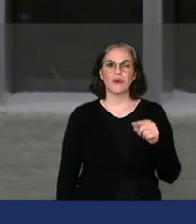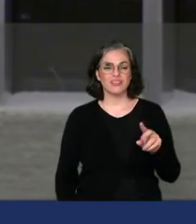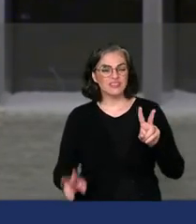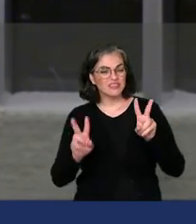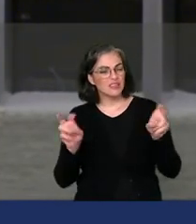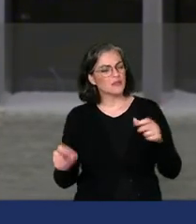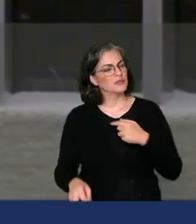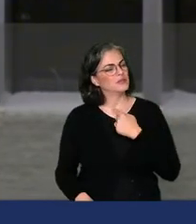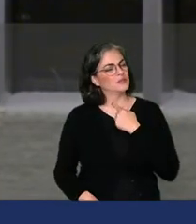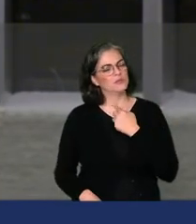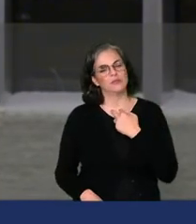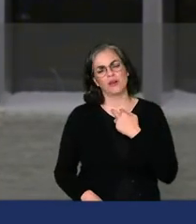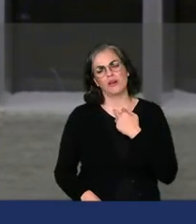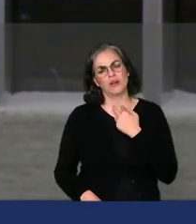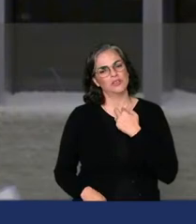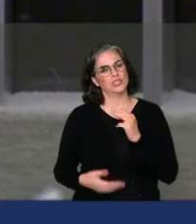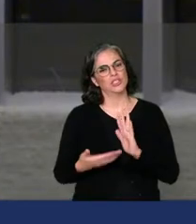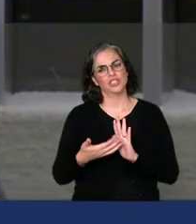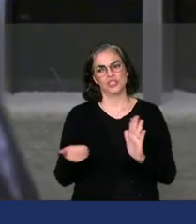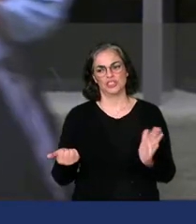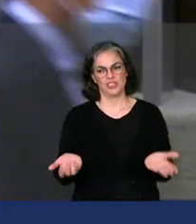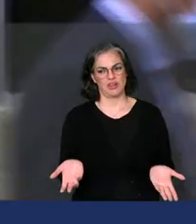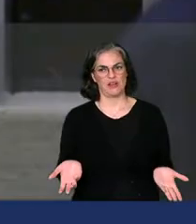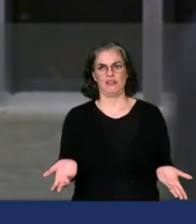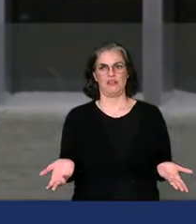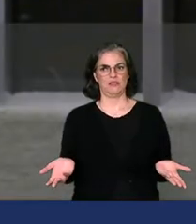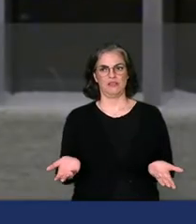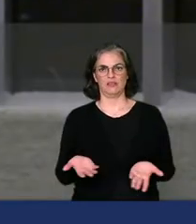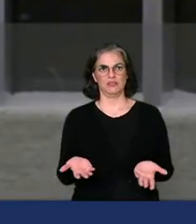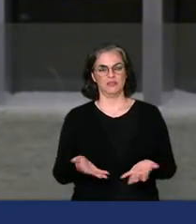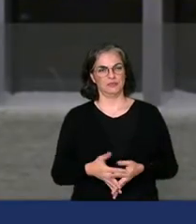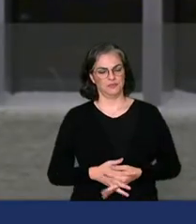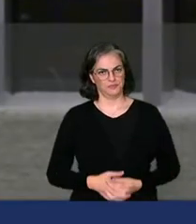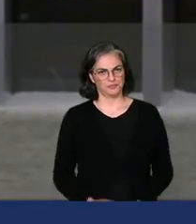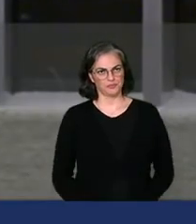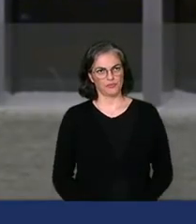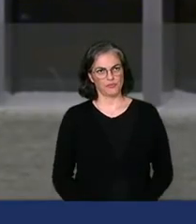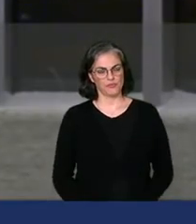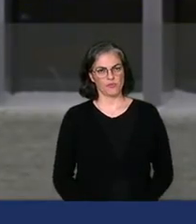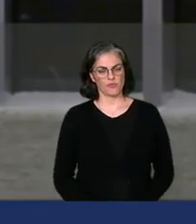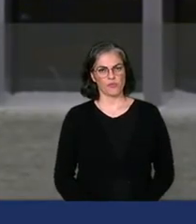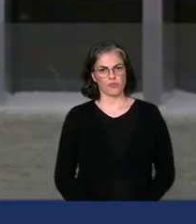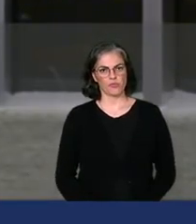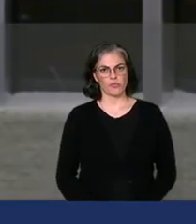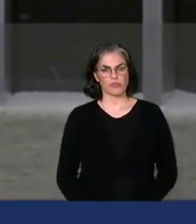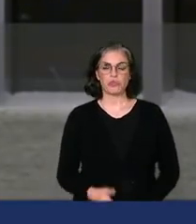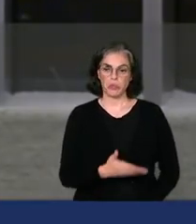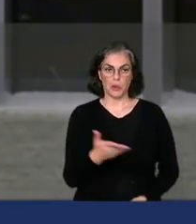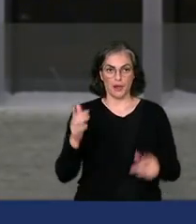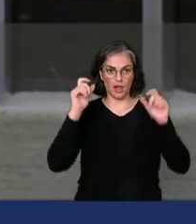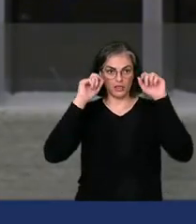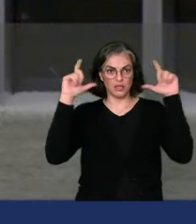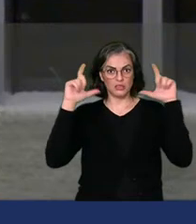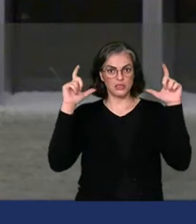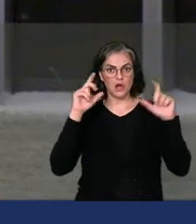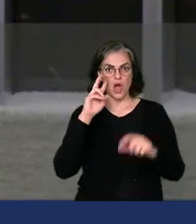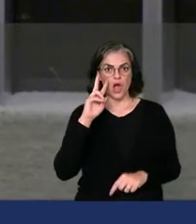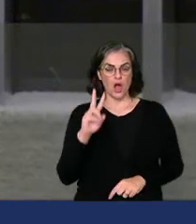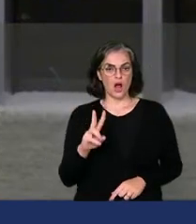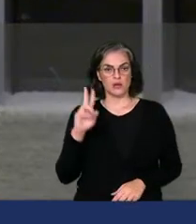EVIDENTEMENTE ESSA MATÉRIA NÃO PODE SER RETIRADA DE PAUTA E CHAMA A ATENÇÃO NESSE MOMENTO, SENHORES PARLAMENTARES, QUE O PAÍS INTEIRO ESTÁ DE OLHO AQUI